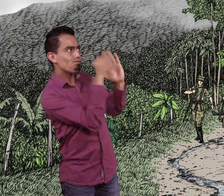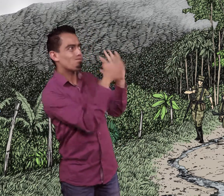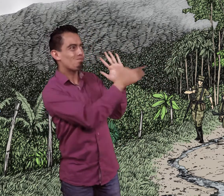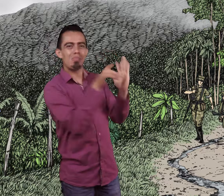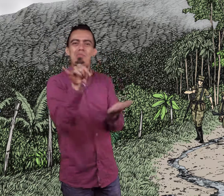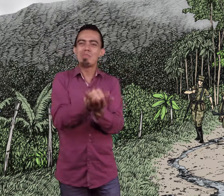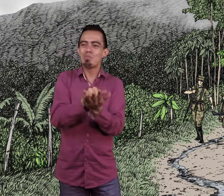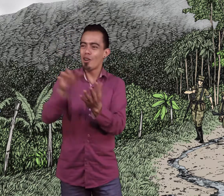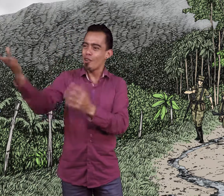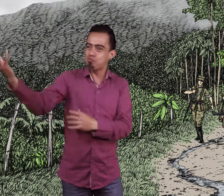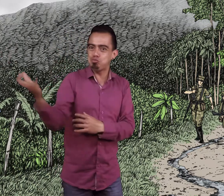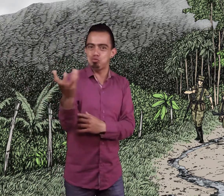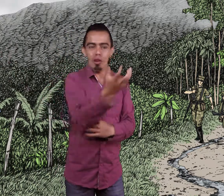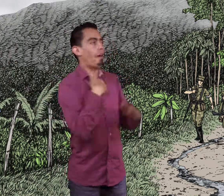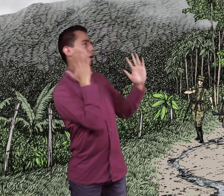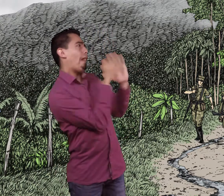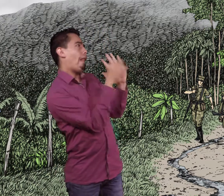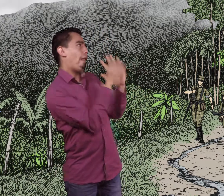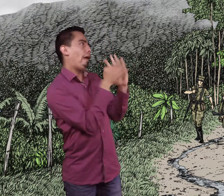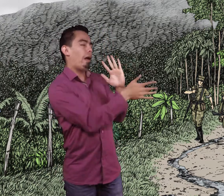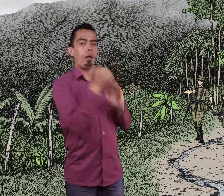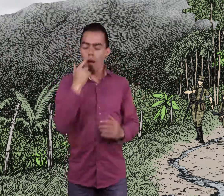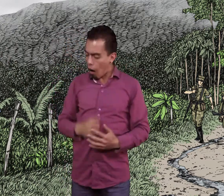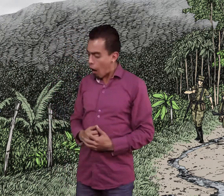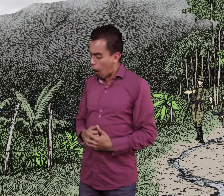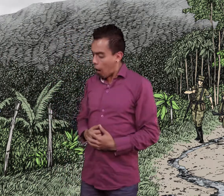No pasa nada, no se asusten